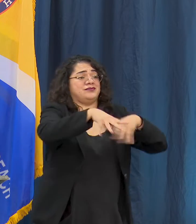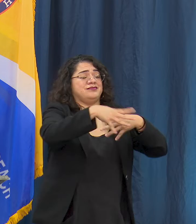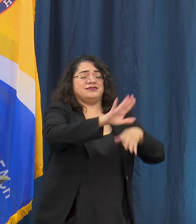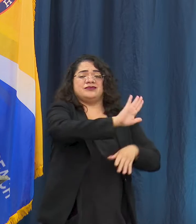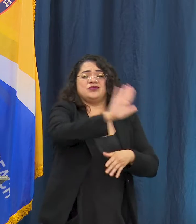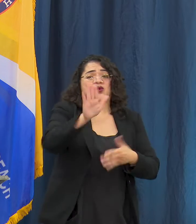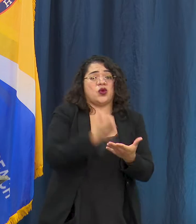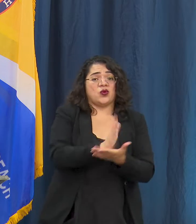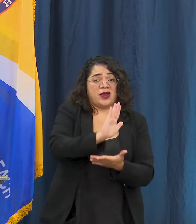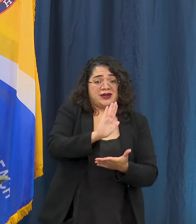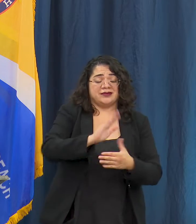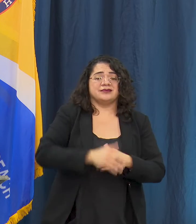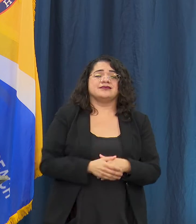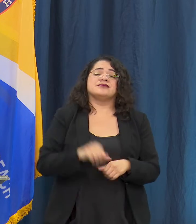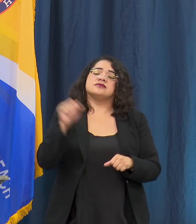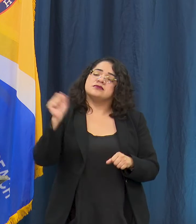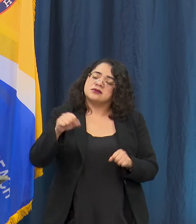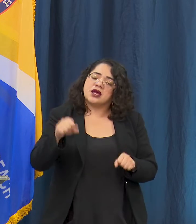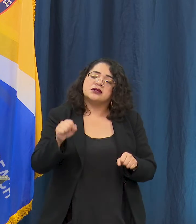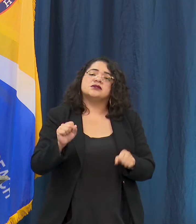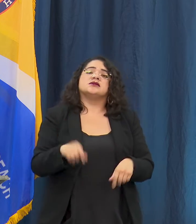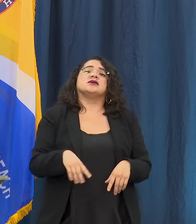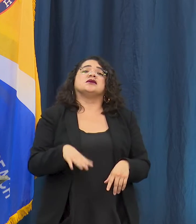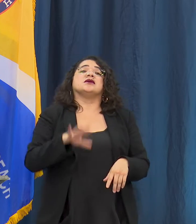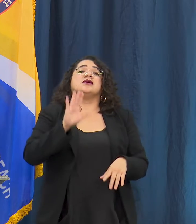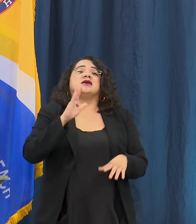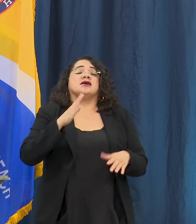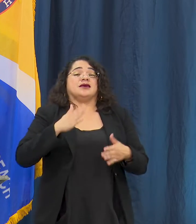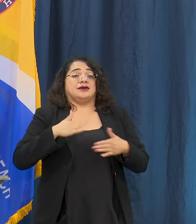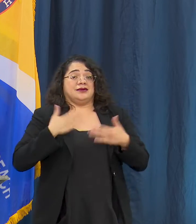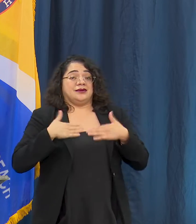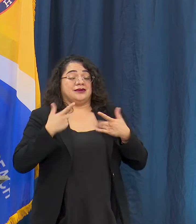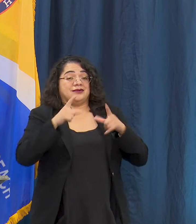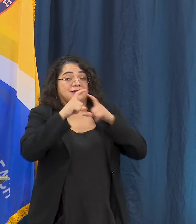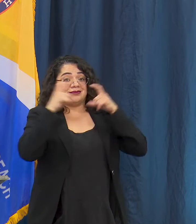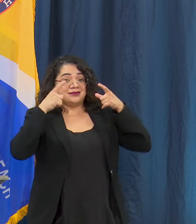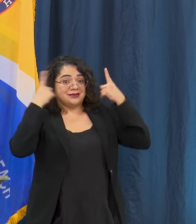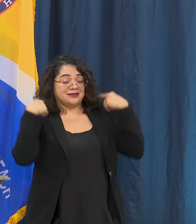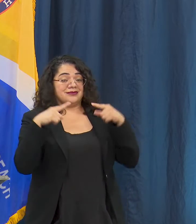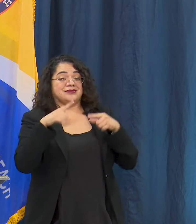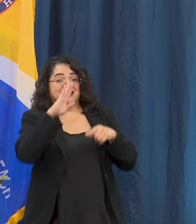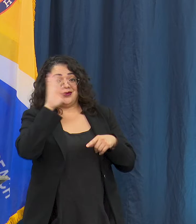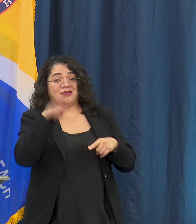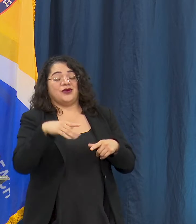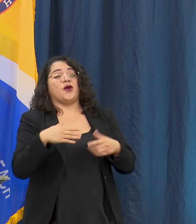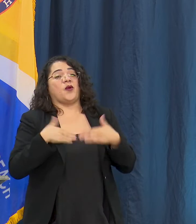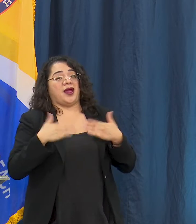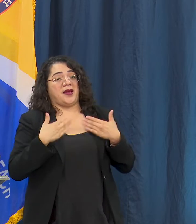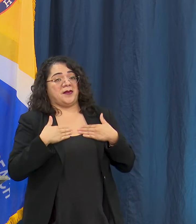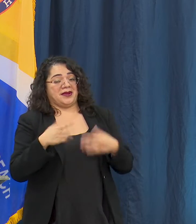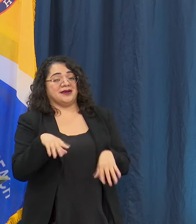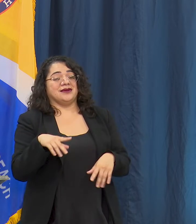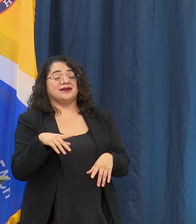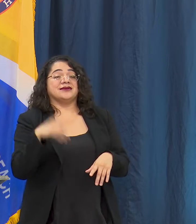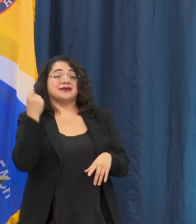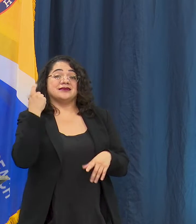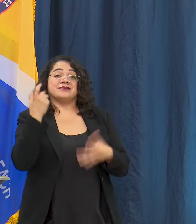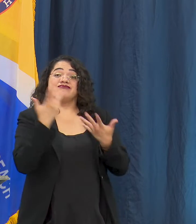knows a gravure que las personas están usados us máscaras la mayoría de las personas están usados us máscaras pero no significa que todavía no estamos al